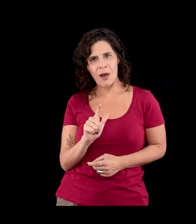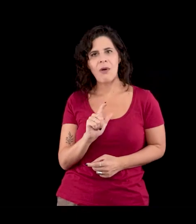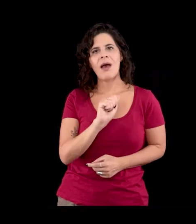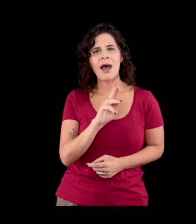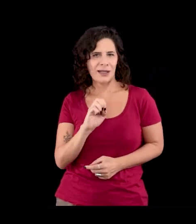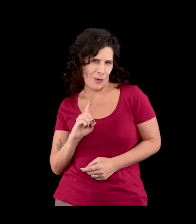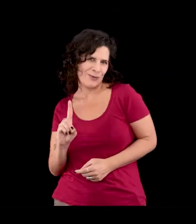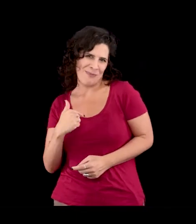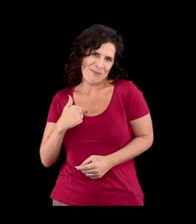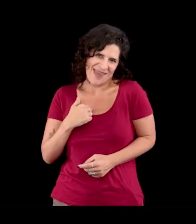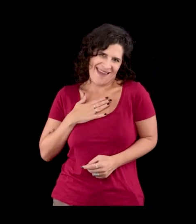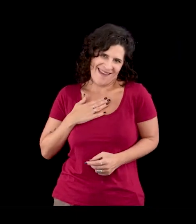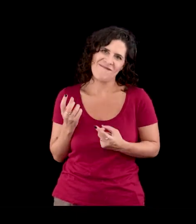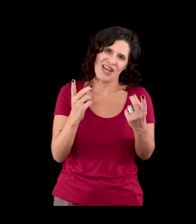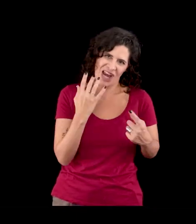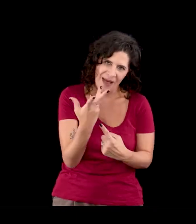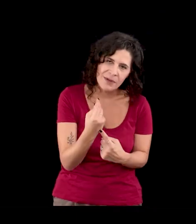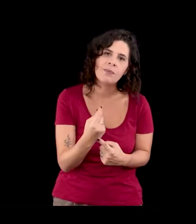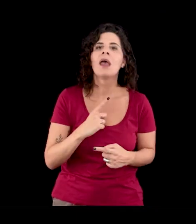com artistas que vinham, que eu conhecia,